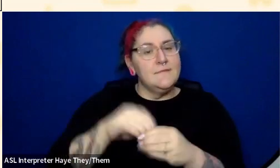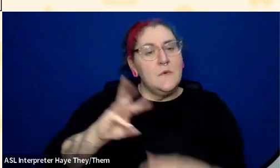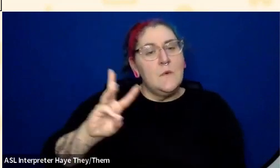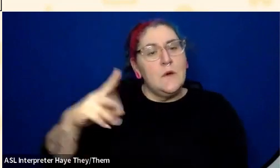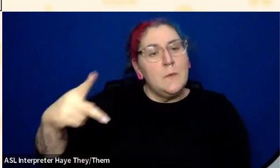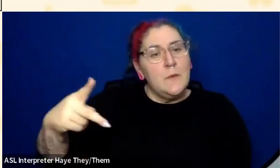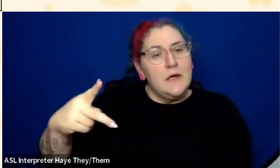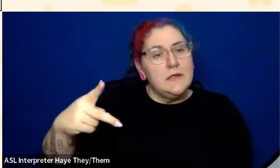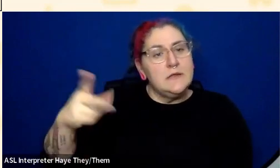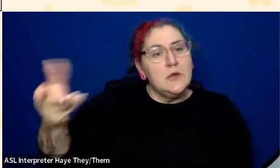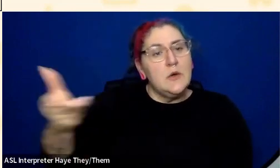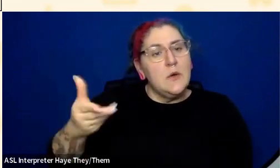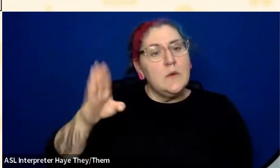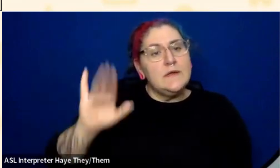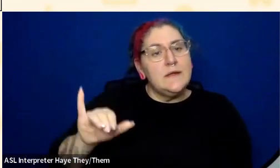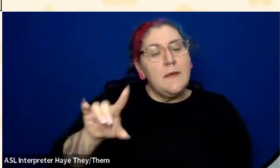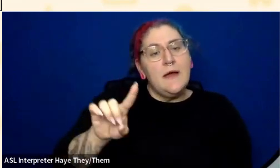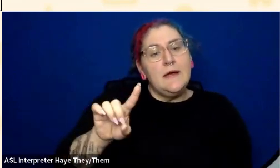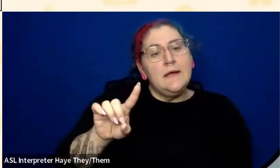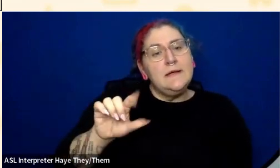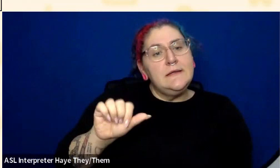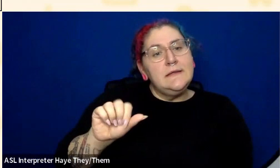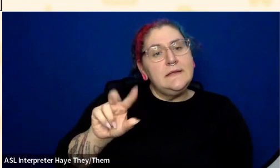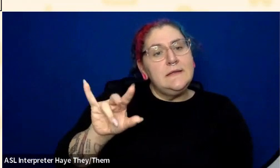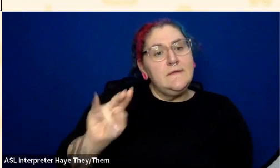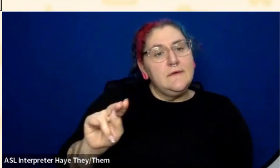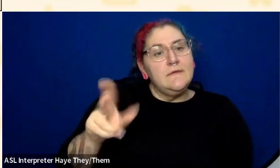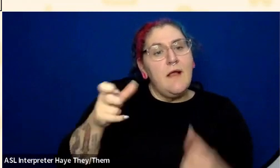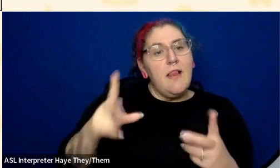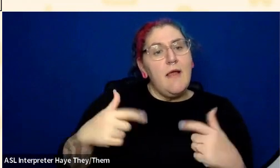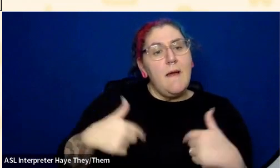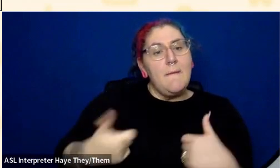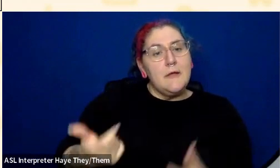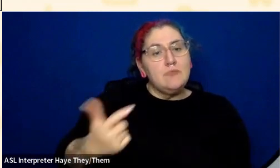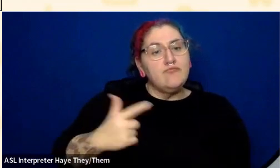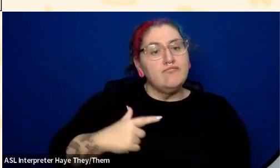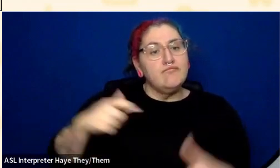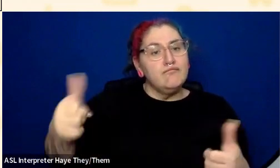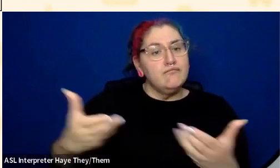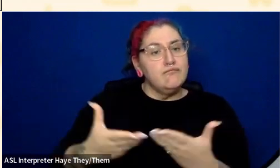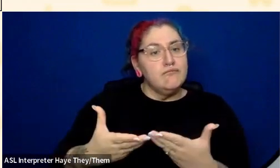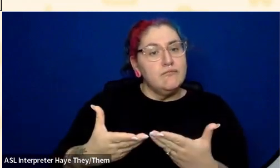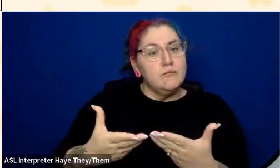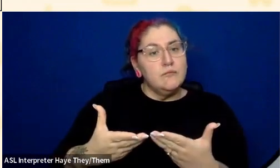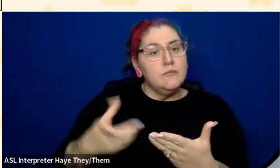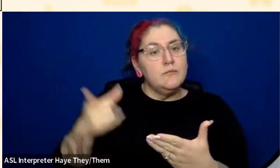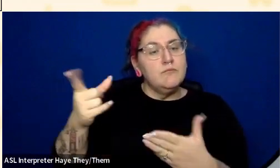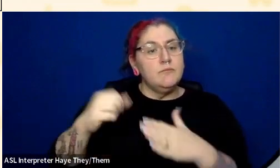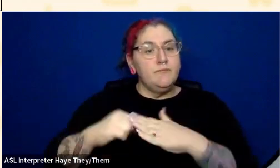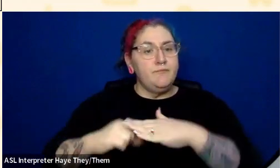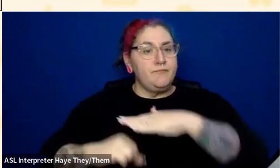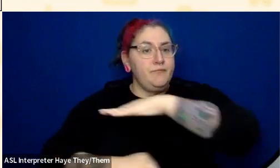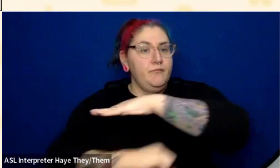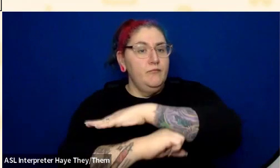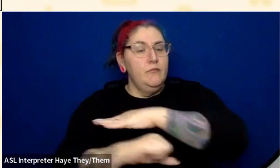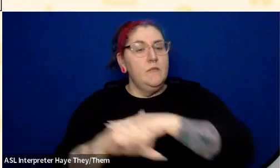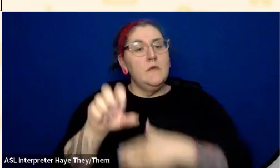Danielle Zarcaro es le fundadore del sitio web nocturno de Kinetic Iris.